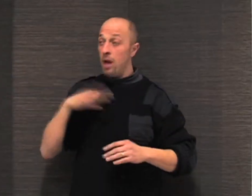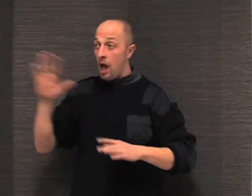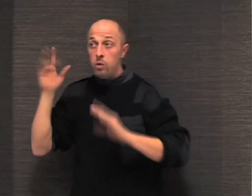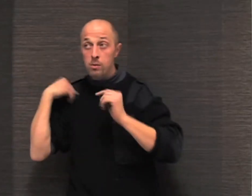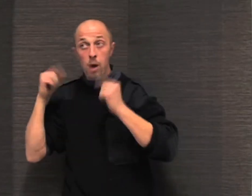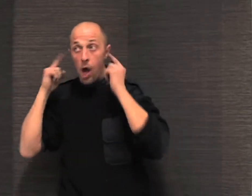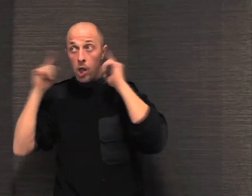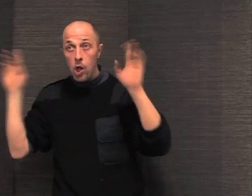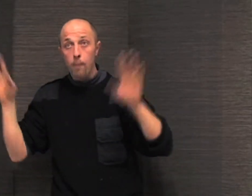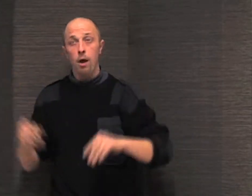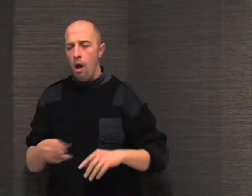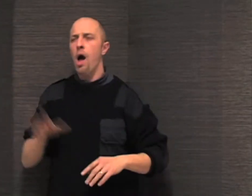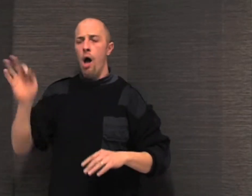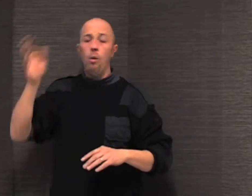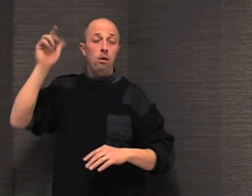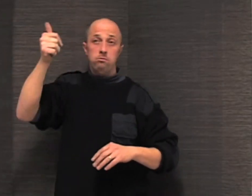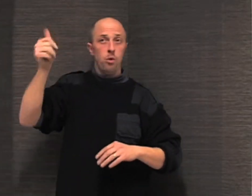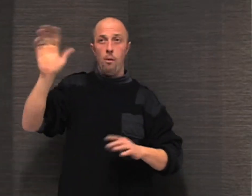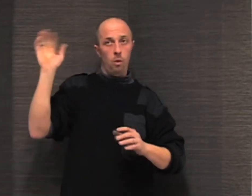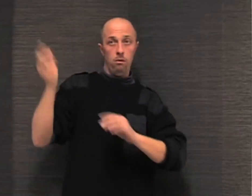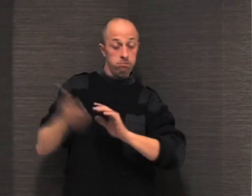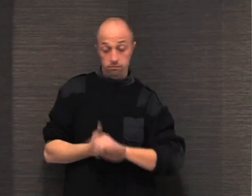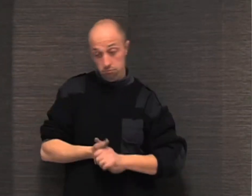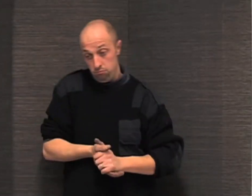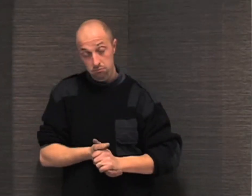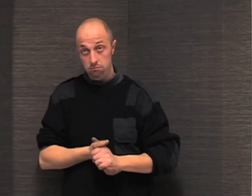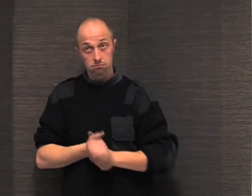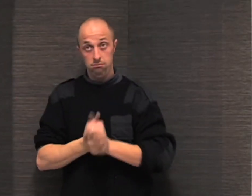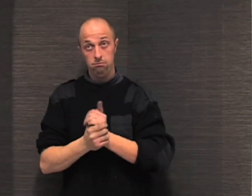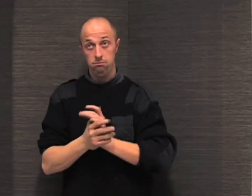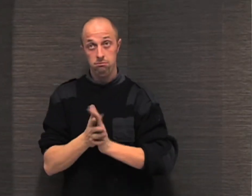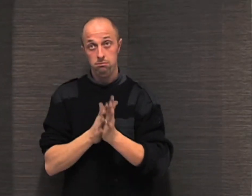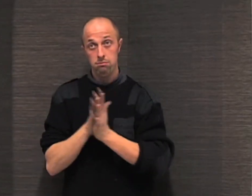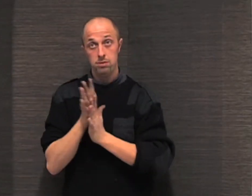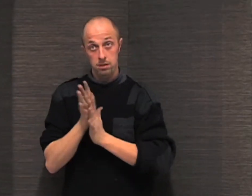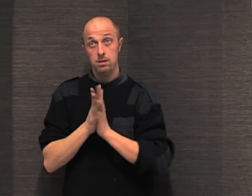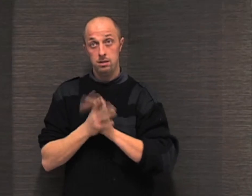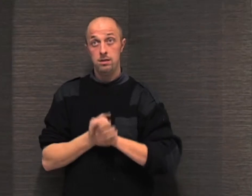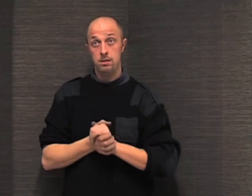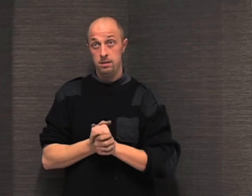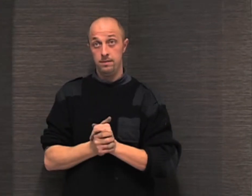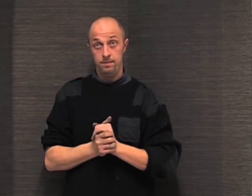Parfois, quand on m'interpelle je signale que je suis sourd. Tout simplement.